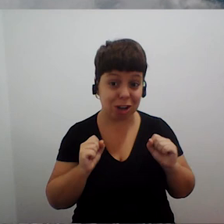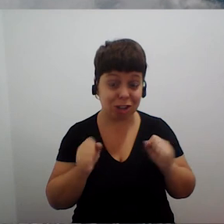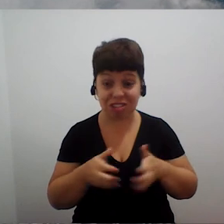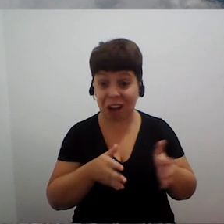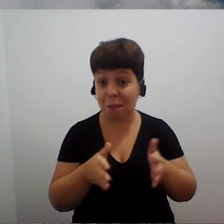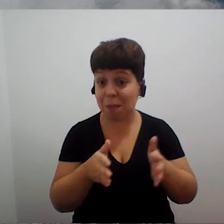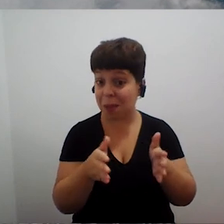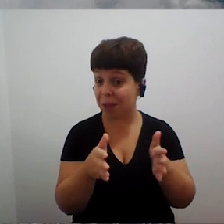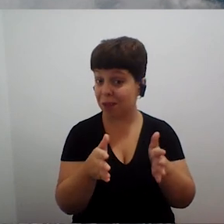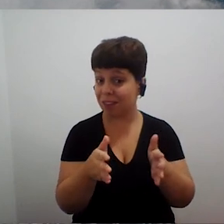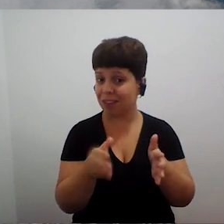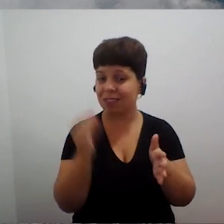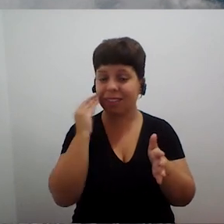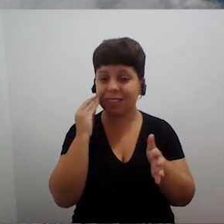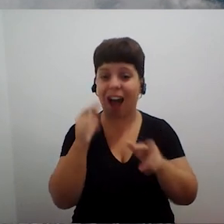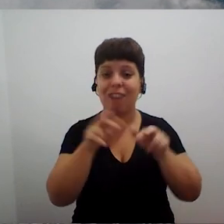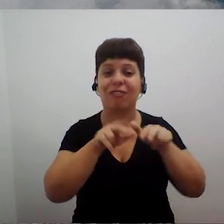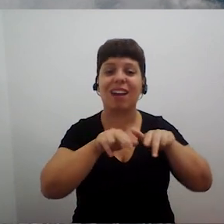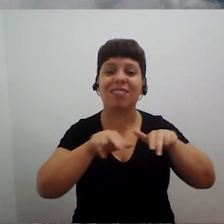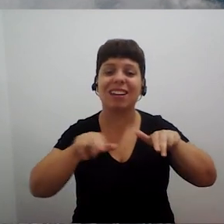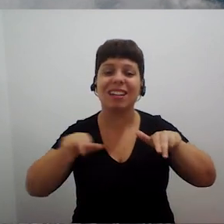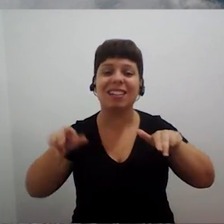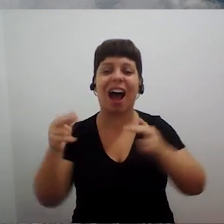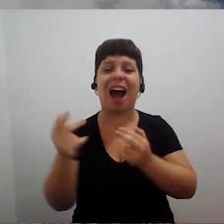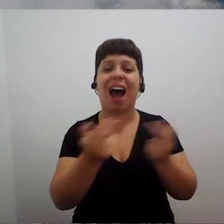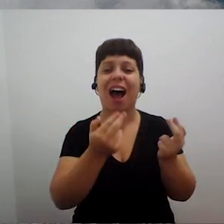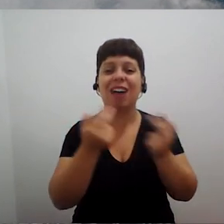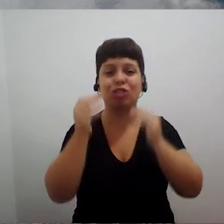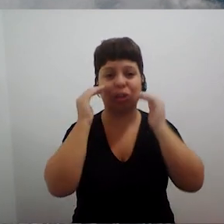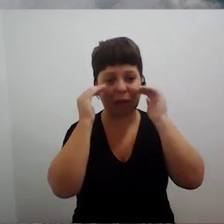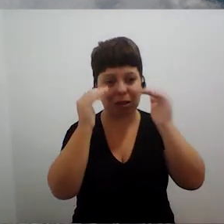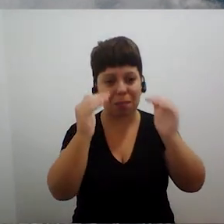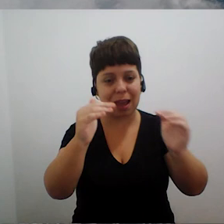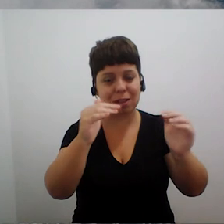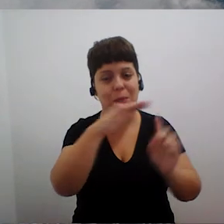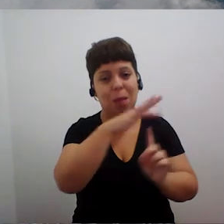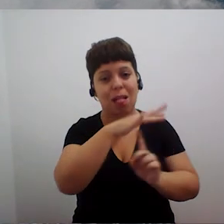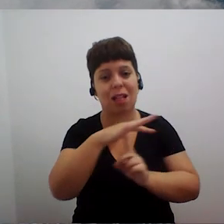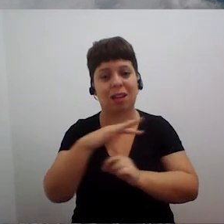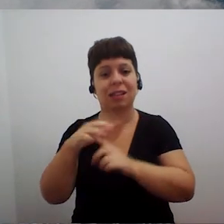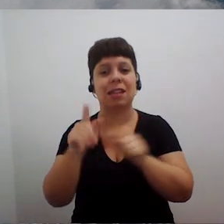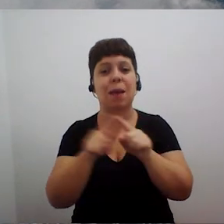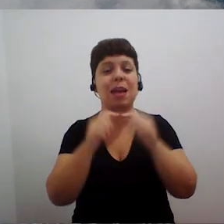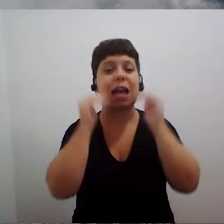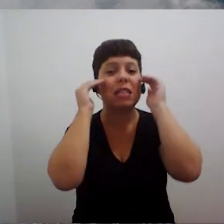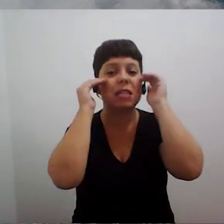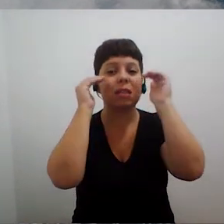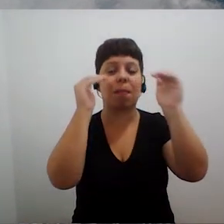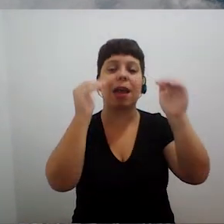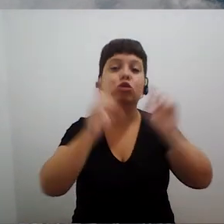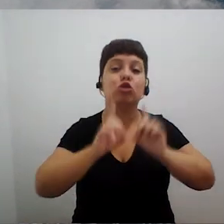pra gente trabalhar fraternidade, o respeito pela natureza, e o respeito pela divindades